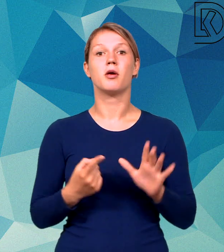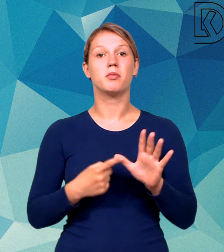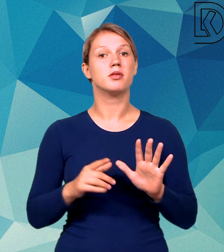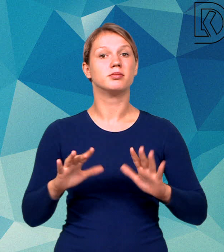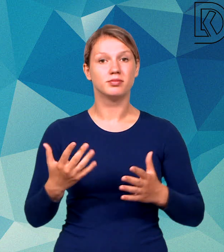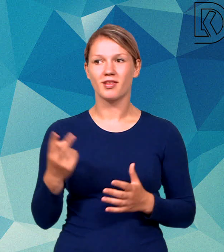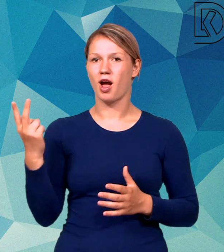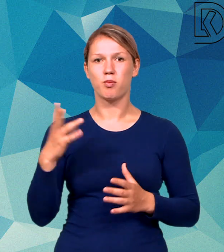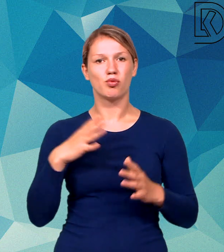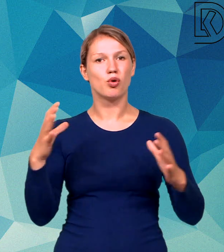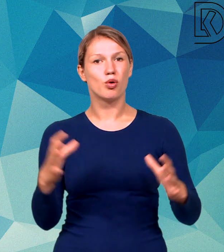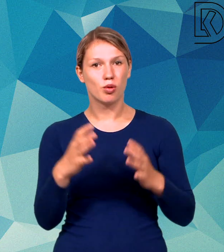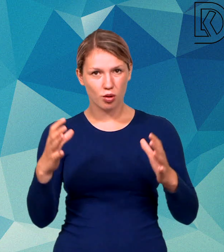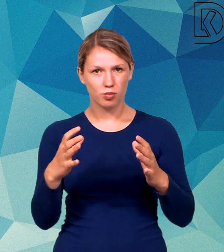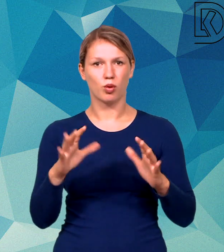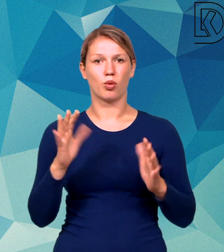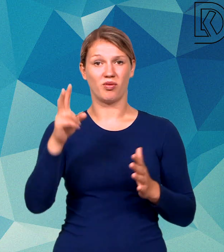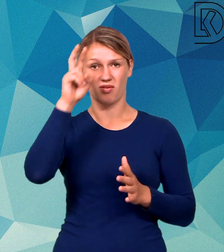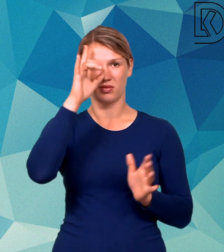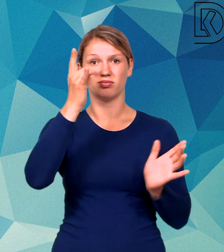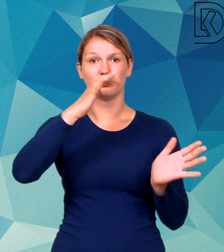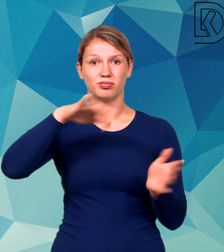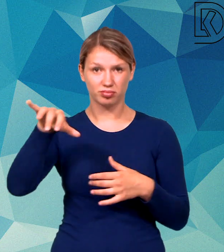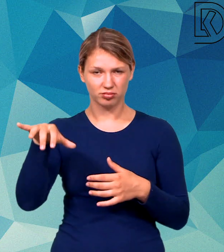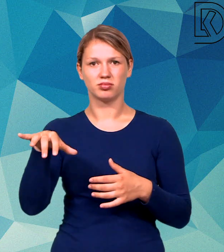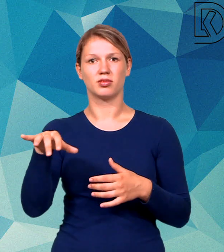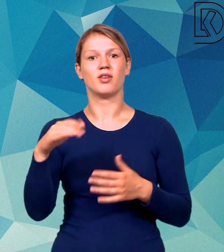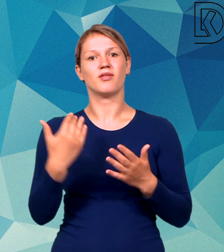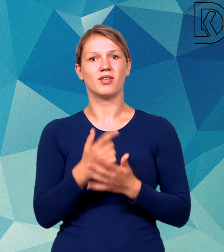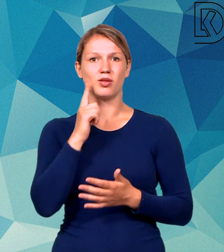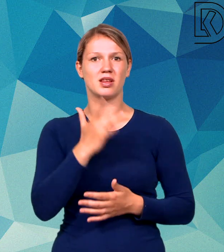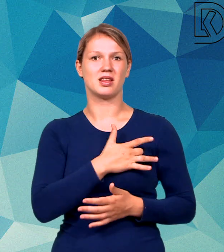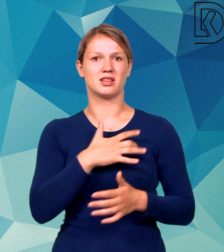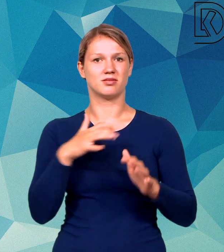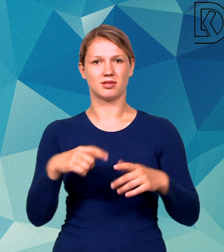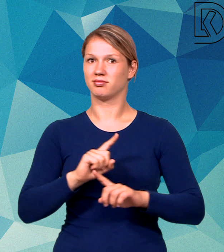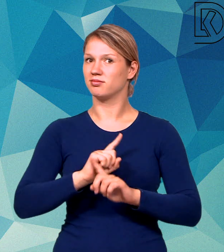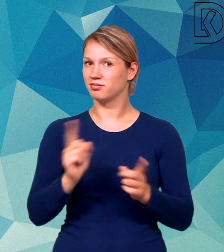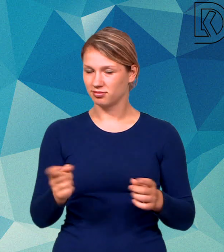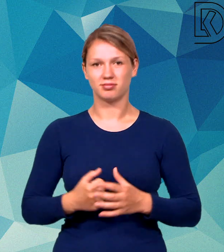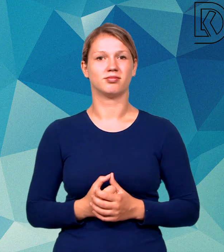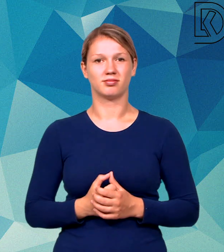Penkta - jeigu abu anksčiau globojo vaiką, tačiau globotinis iš jų buvo atimtas, įsivaikinti draudžiama.